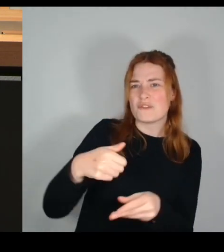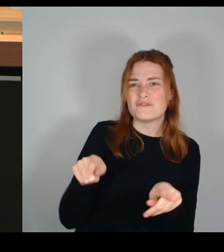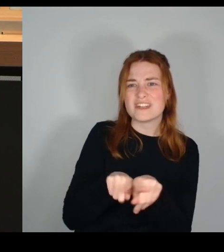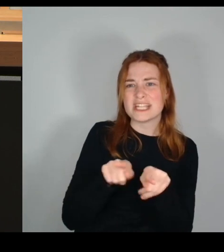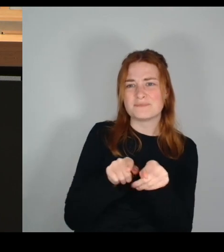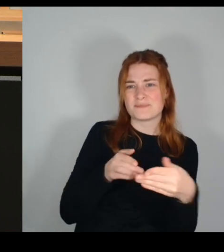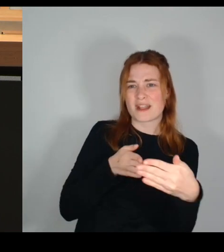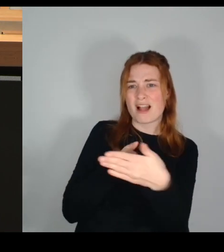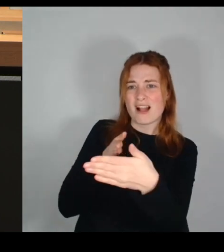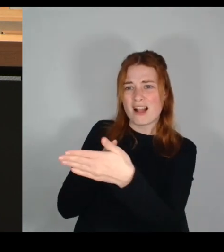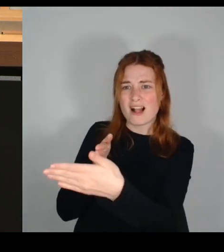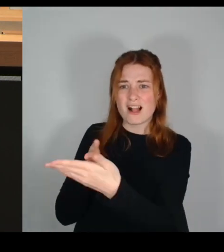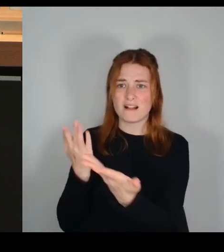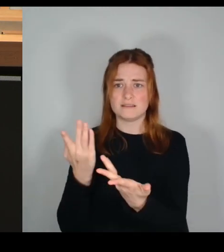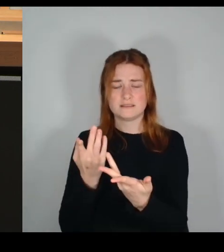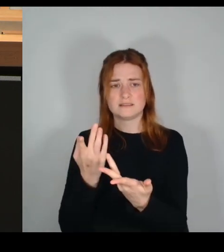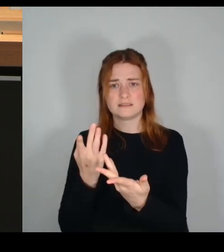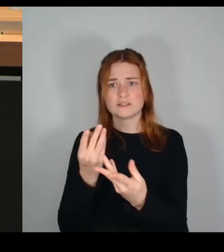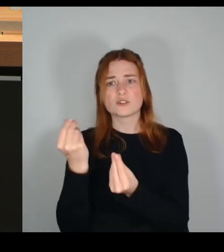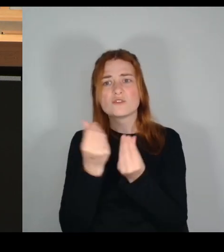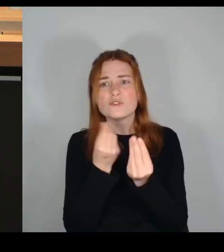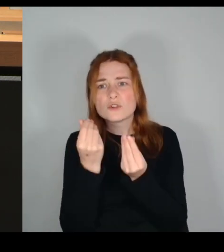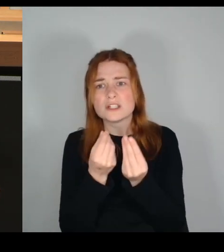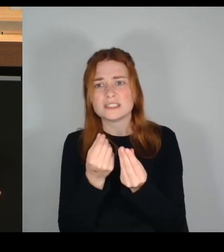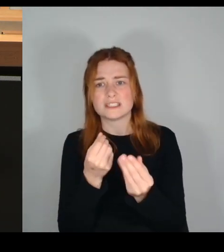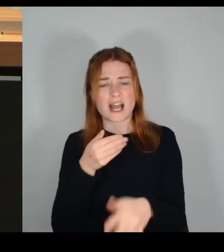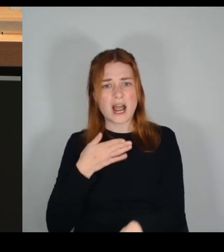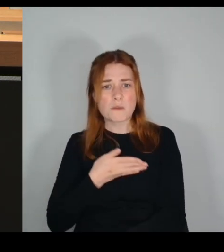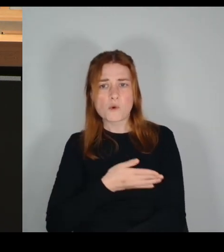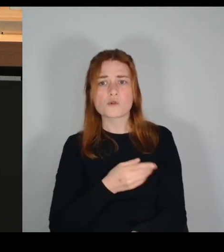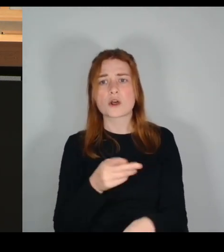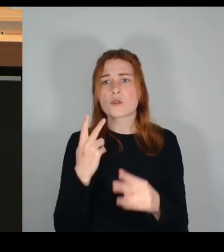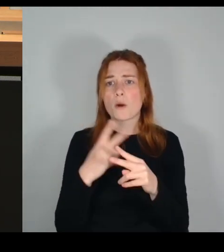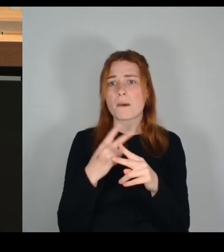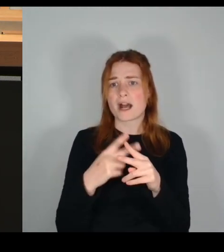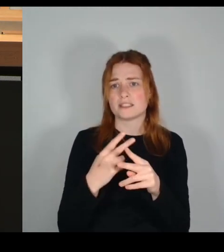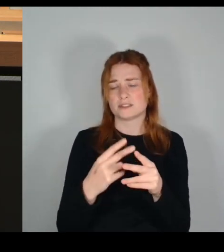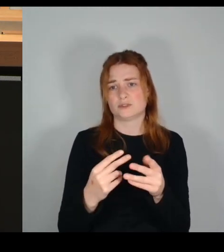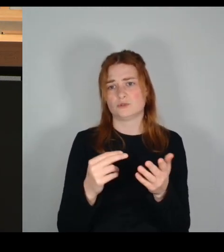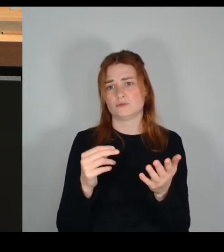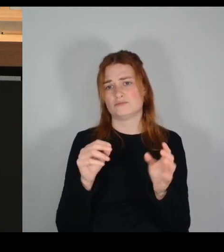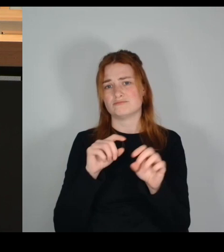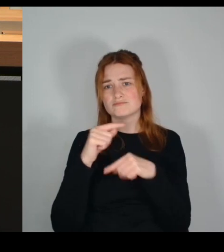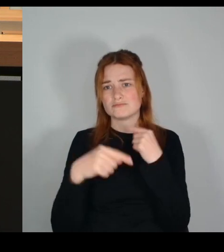Bearbeitung von Anträgen Monate dauert Hilfesuchende nicht mehr telefonisch beim Amt durchkommen und alles zu